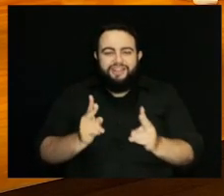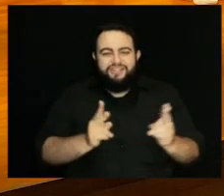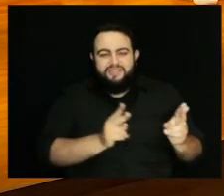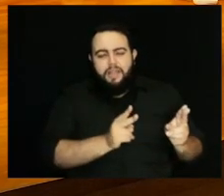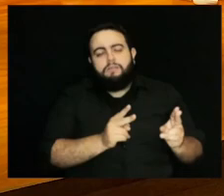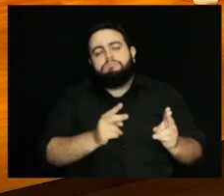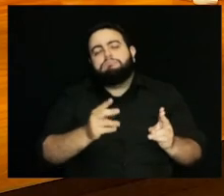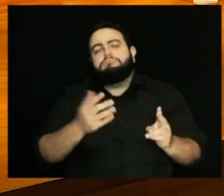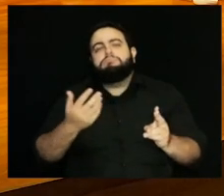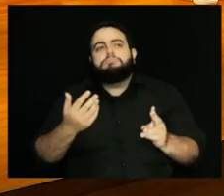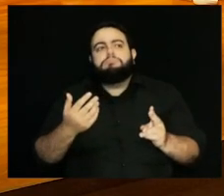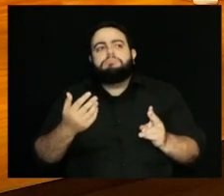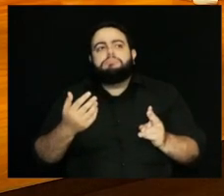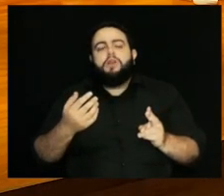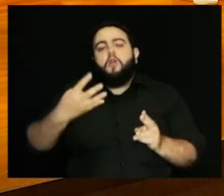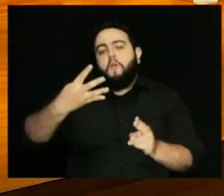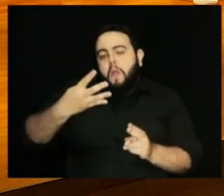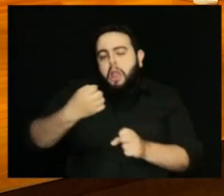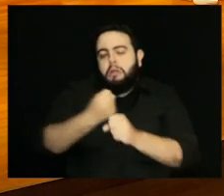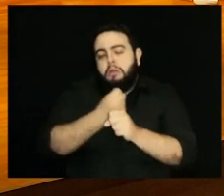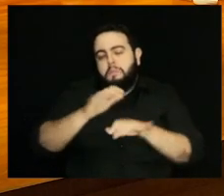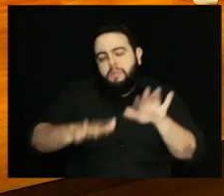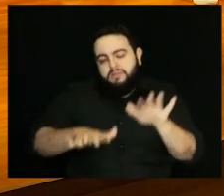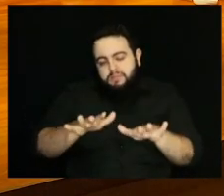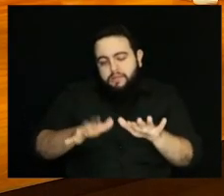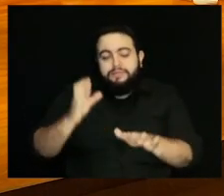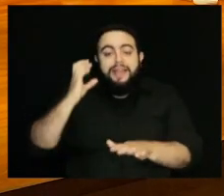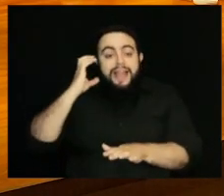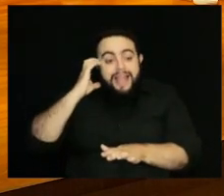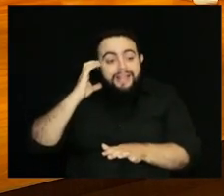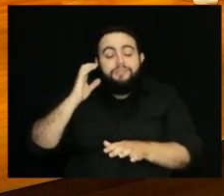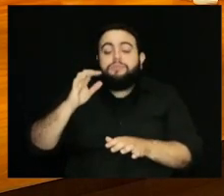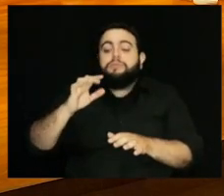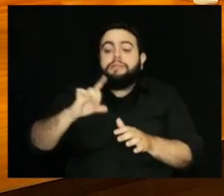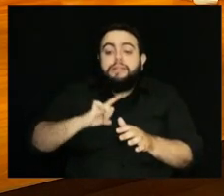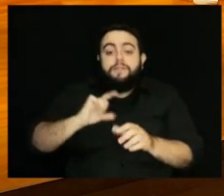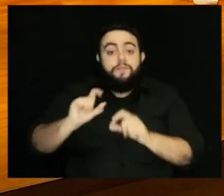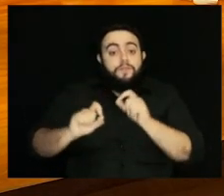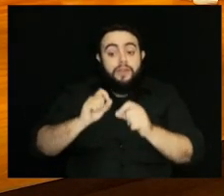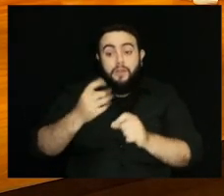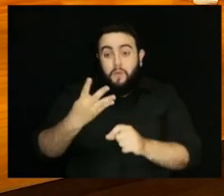a programação da Rádio, num determinado momento, chegou a ter 40% da sua programação da Rádio